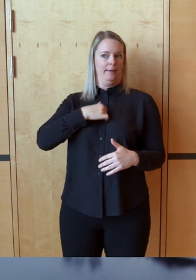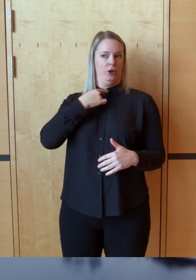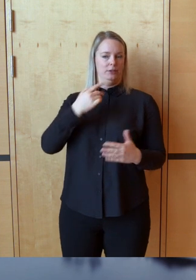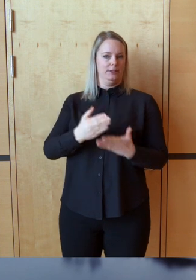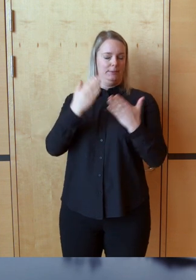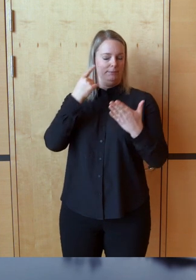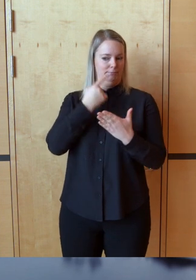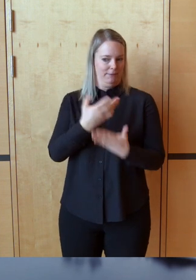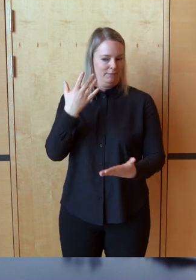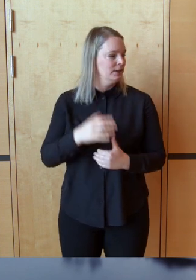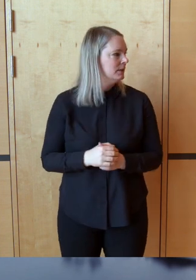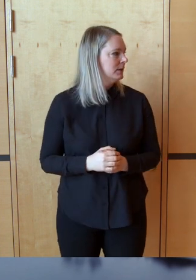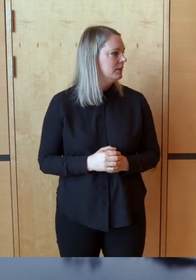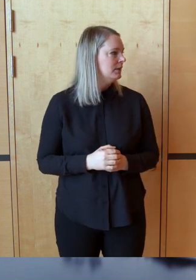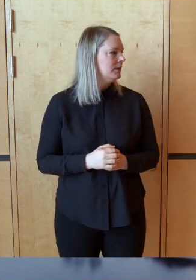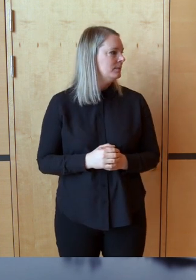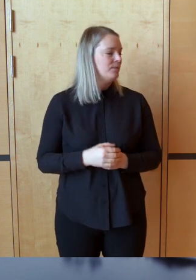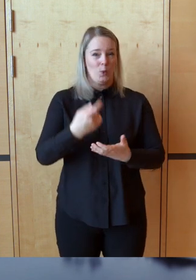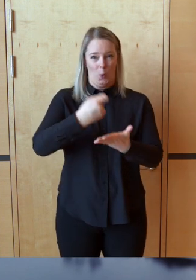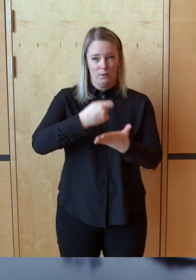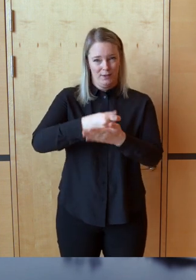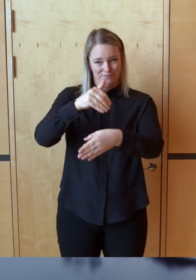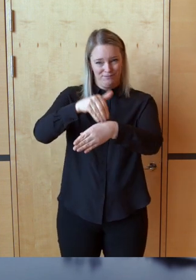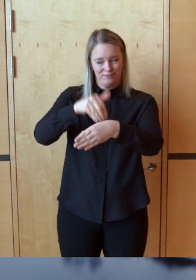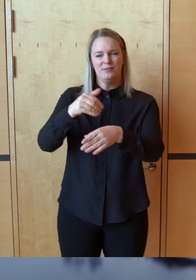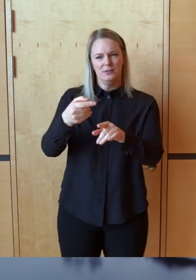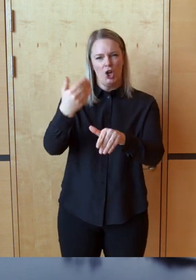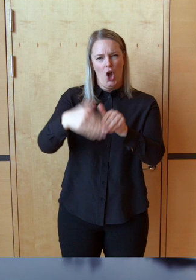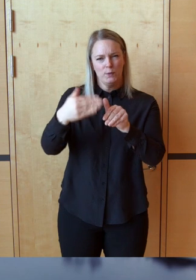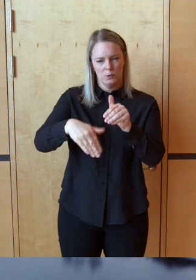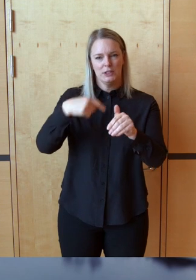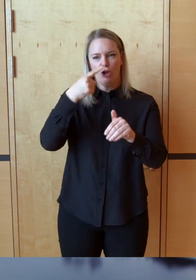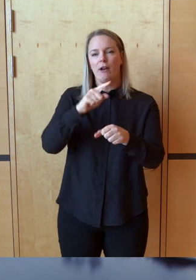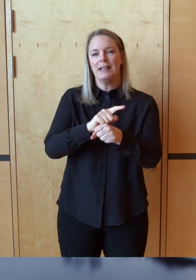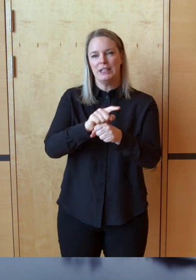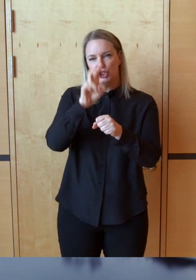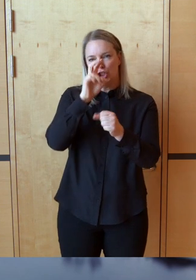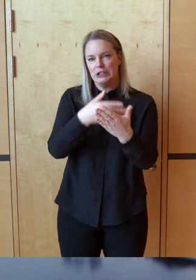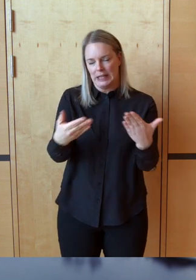Alltså jag vill bara påpeka att du får bara avsluta Vi har fortfarande tala tiden om inte syns längre